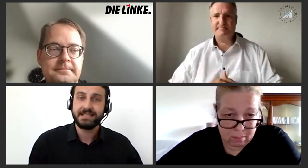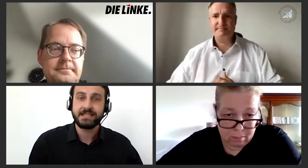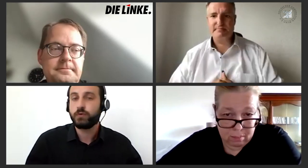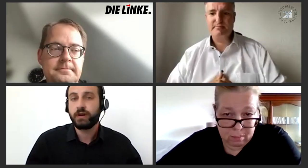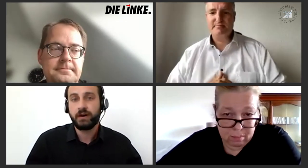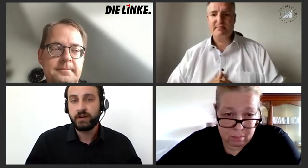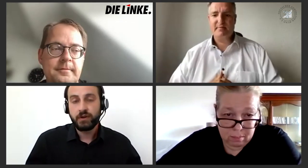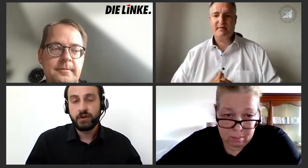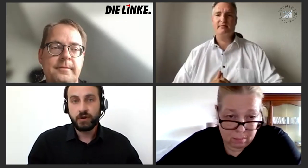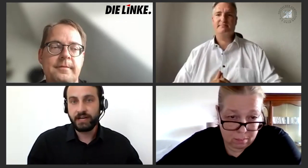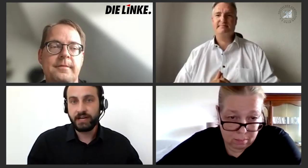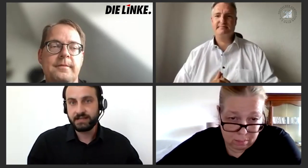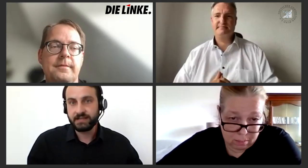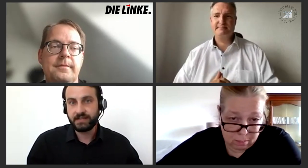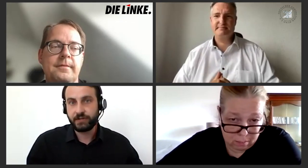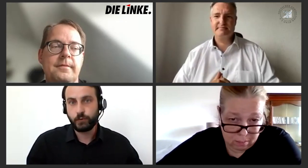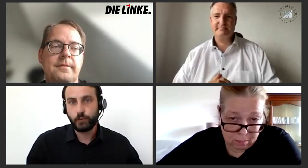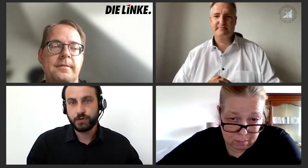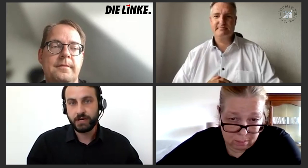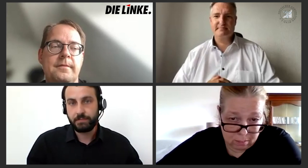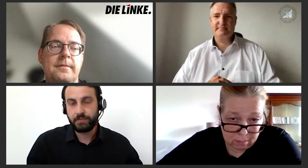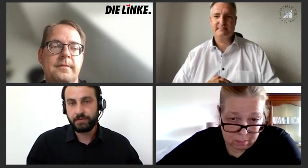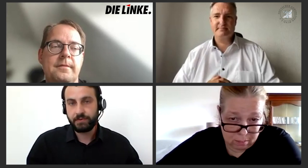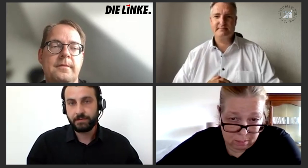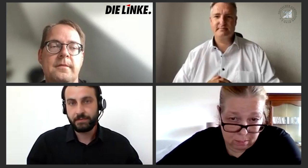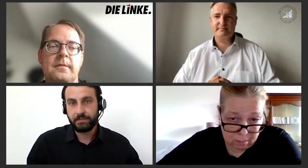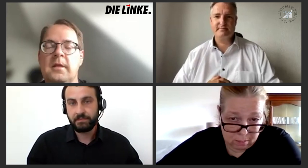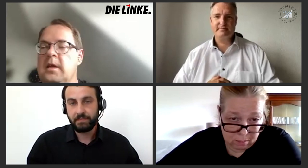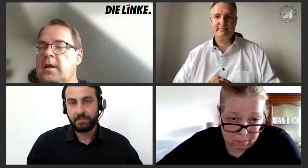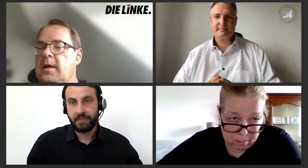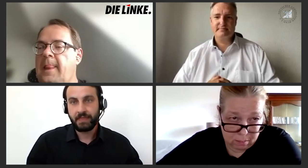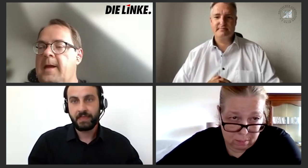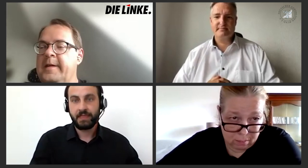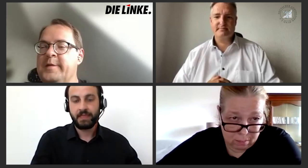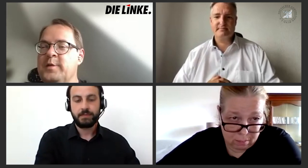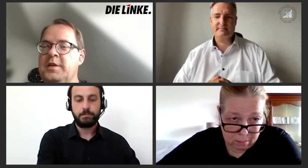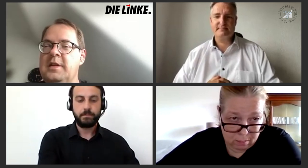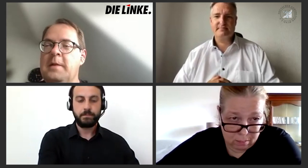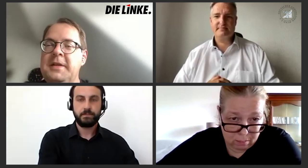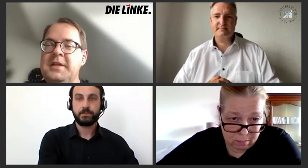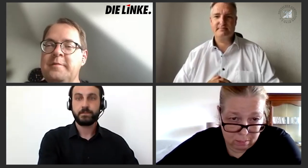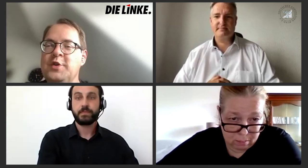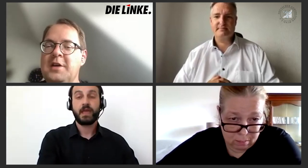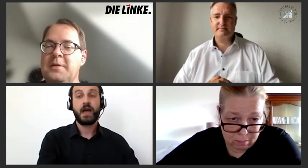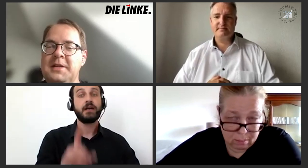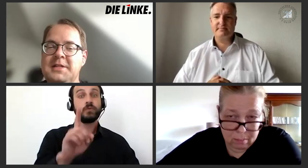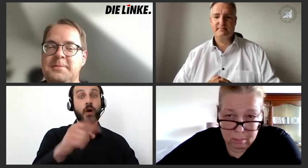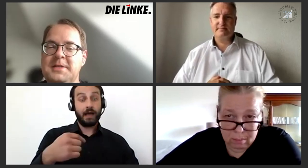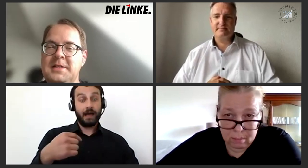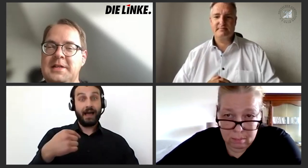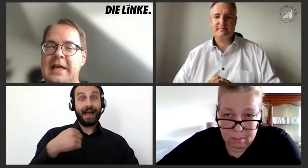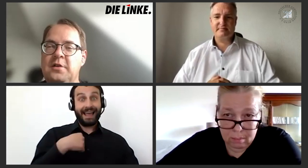noch Unterstützungsarbeit leisten oder lehnen Sie das kategorisch ab. - Also, da bin ich im